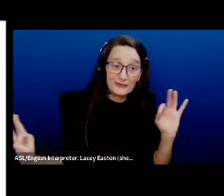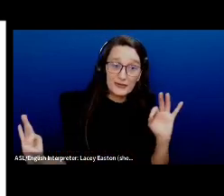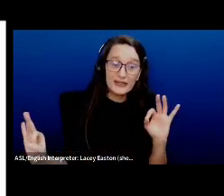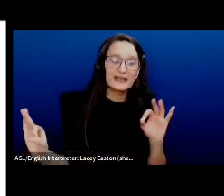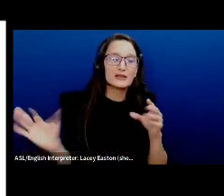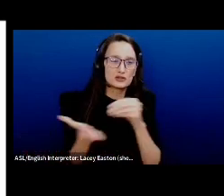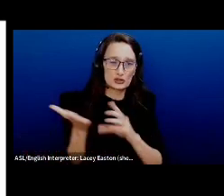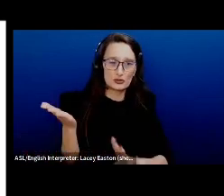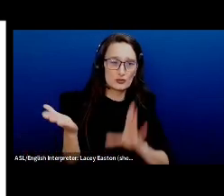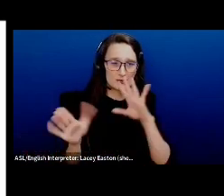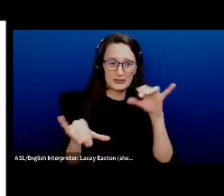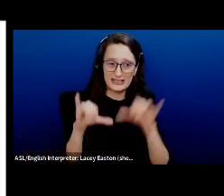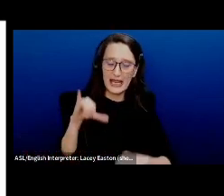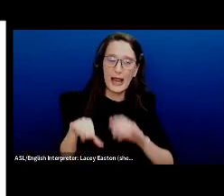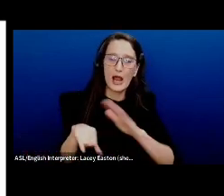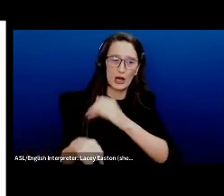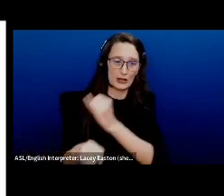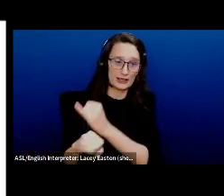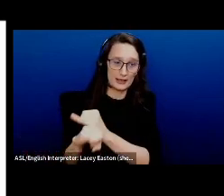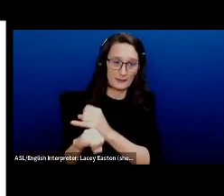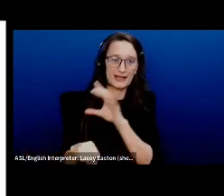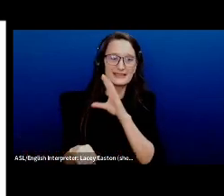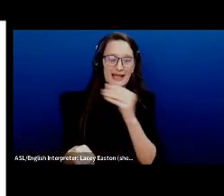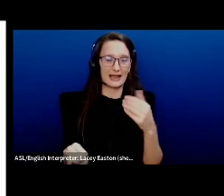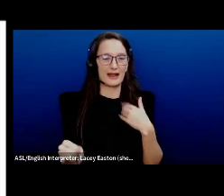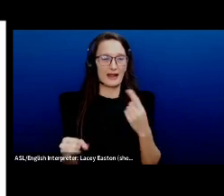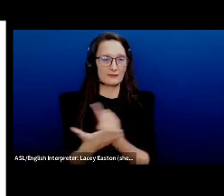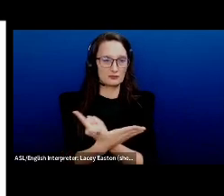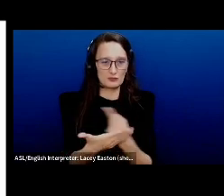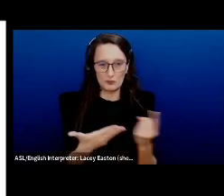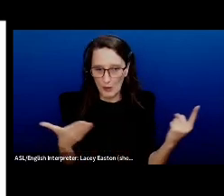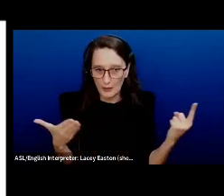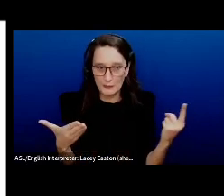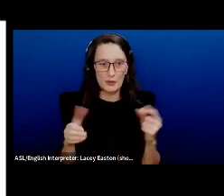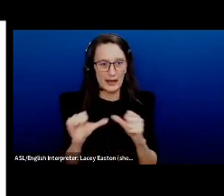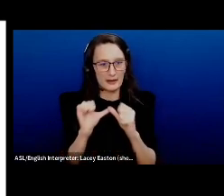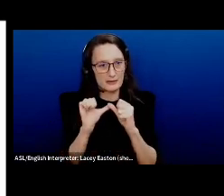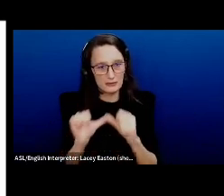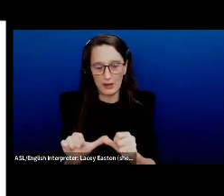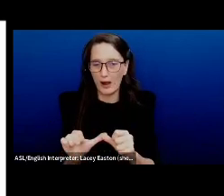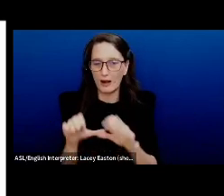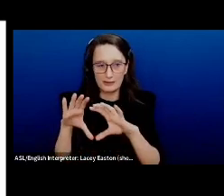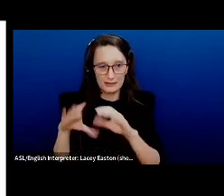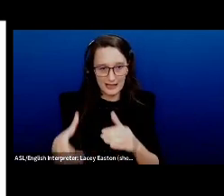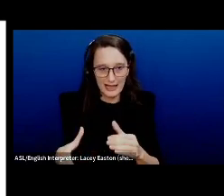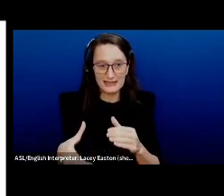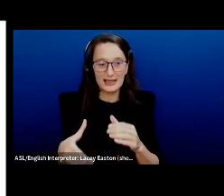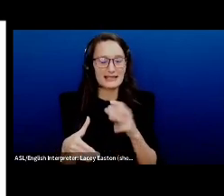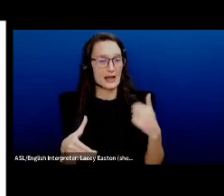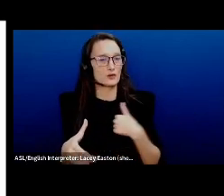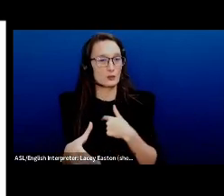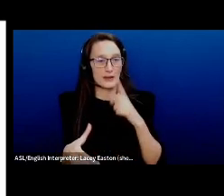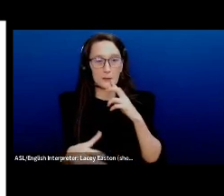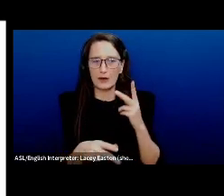una semana. Nos encargamos del transporte. Incluso si un estudiante llega en avión,